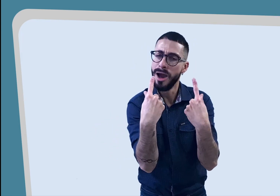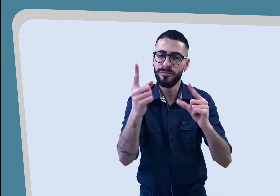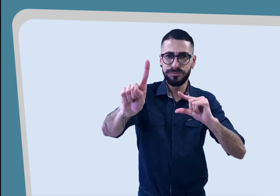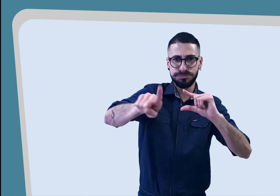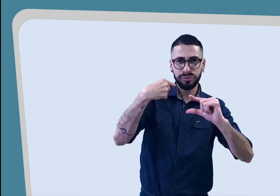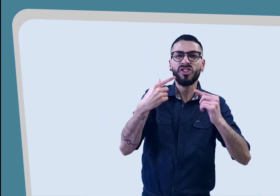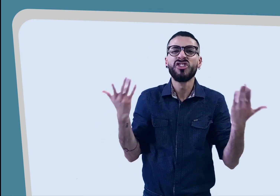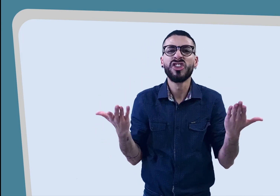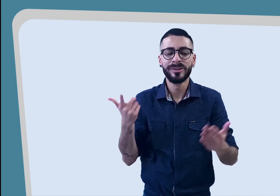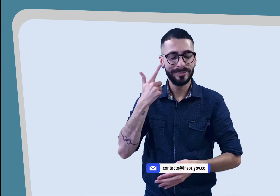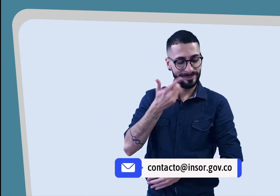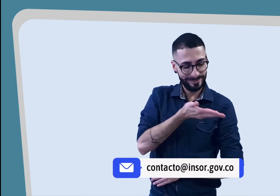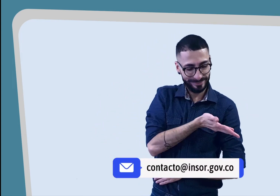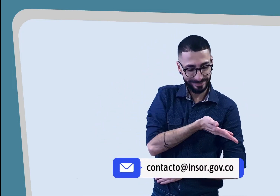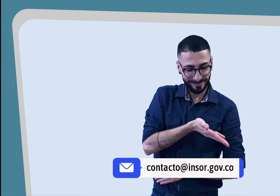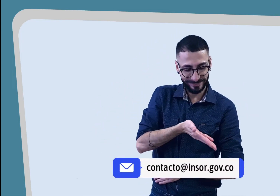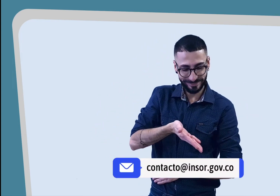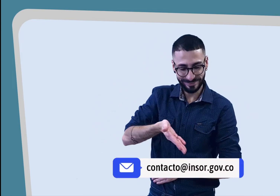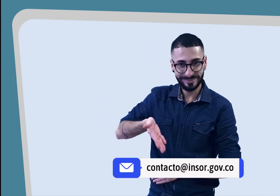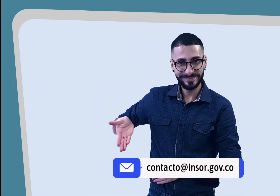nos pueden enviar sus mensajes a través del siguiente correo electrónico: